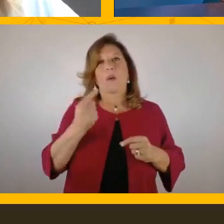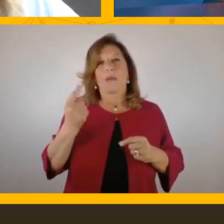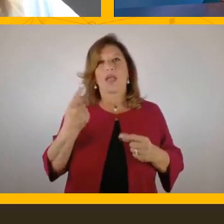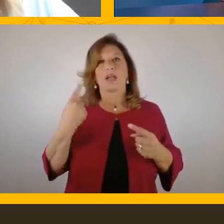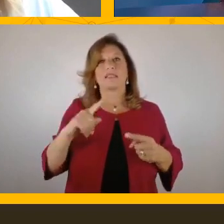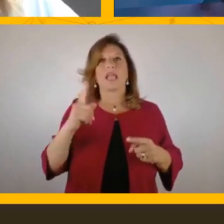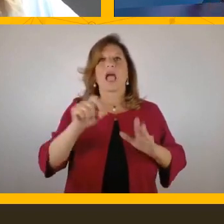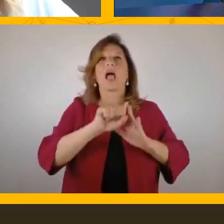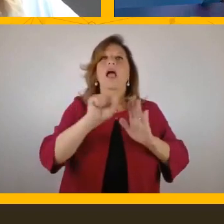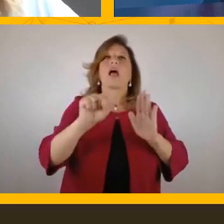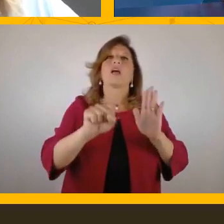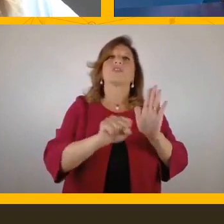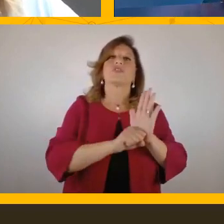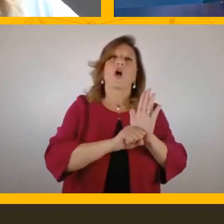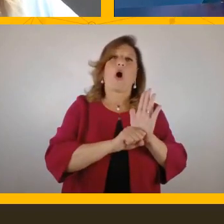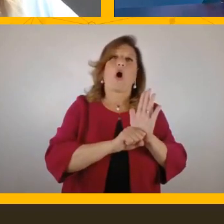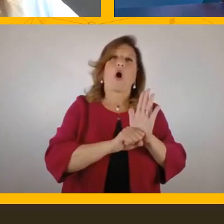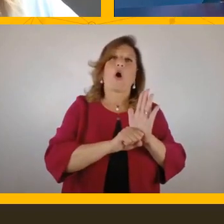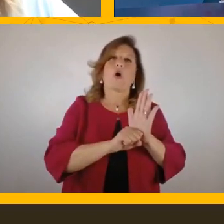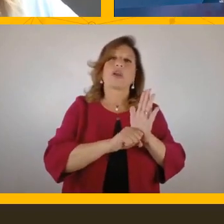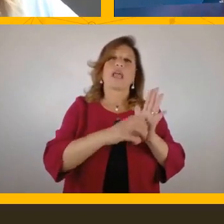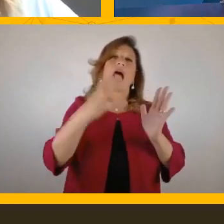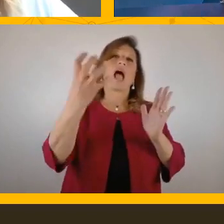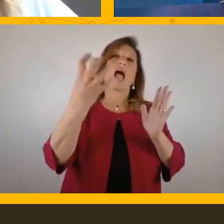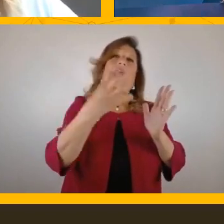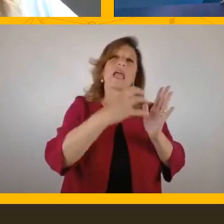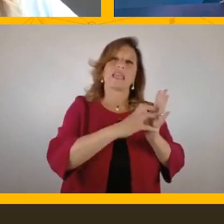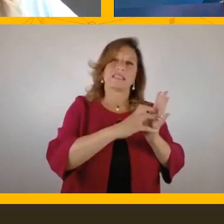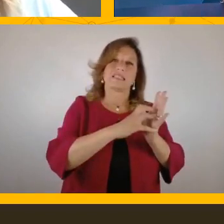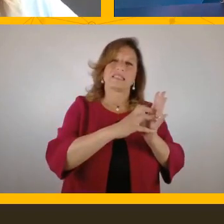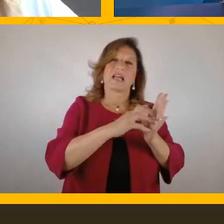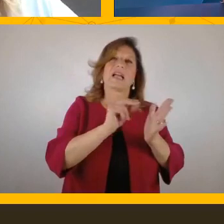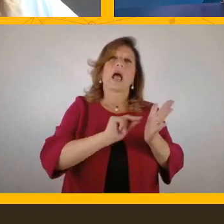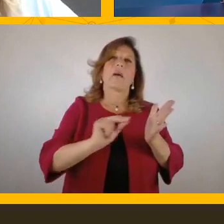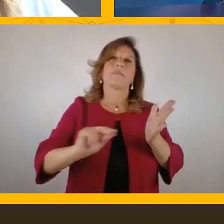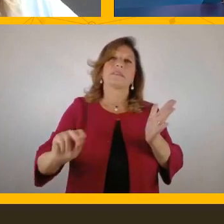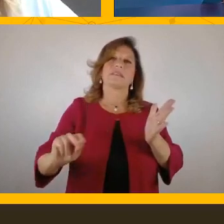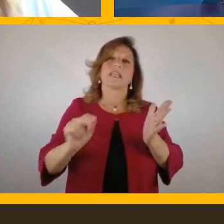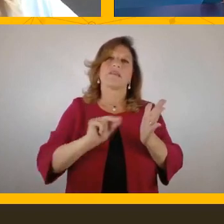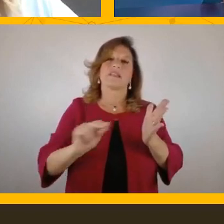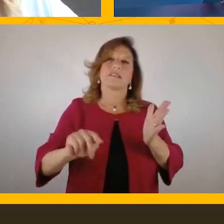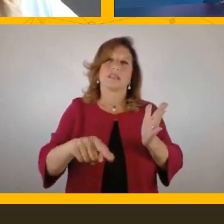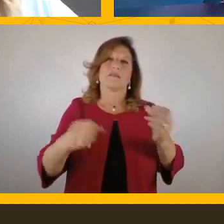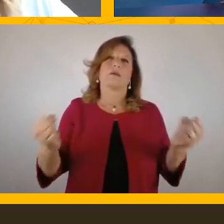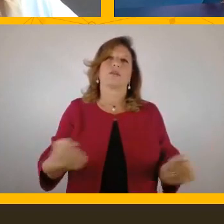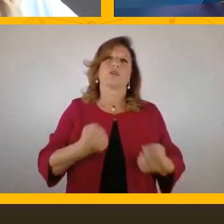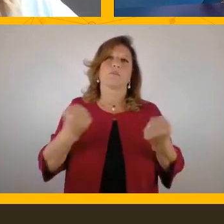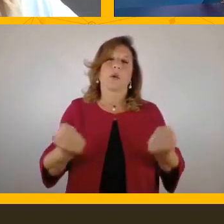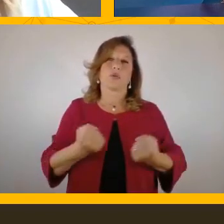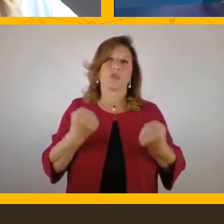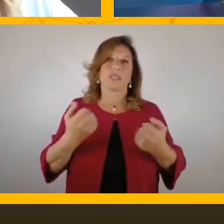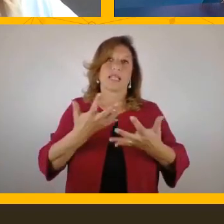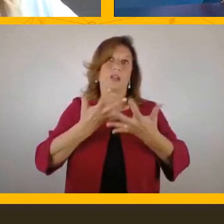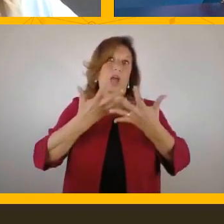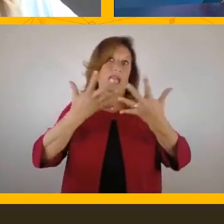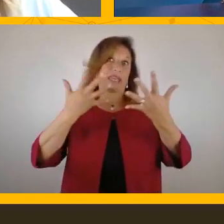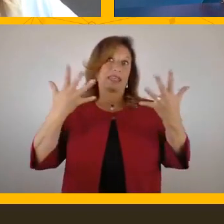finché uno fa una storia su Instagram, un post e ci scrive